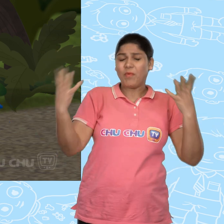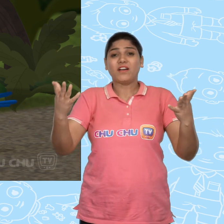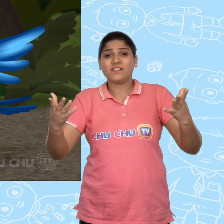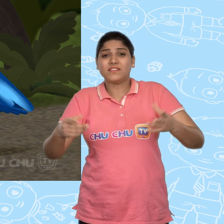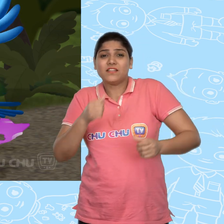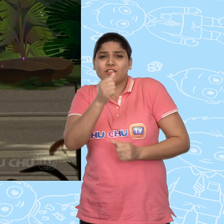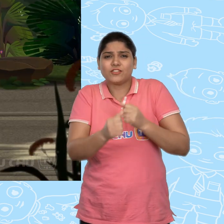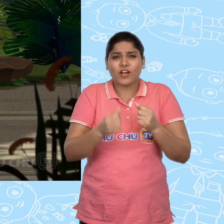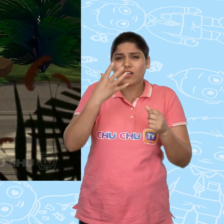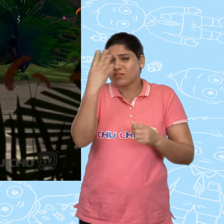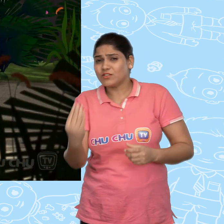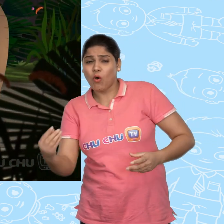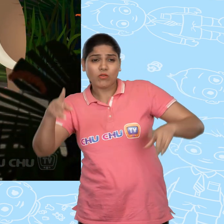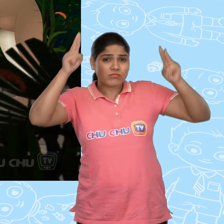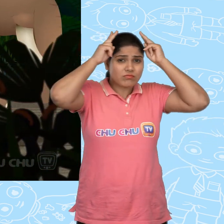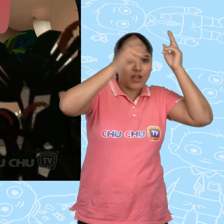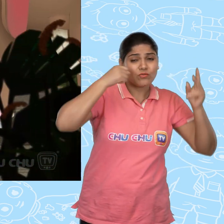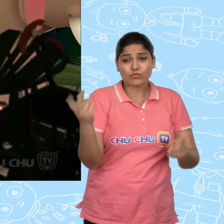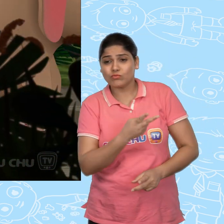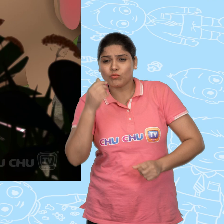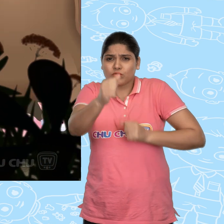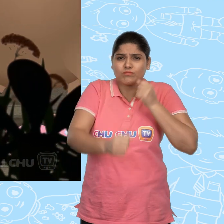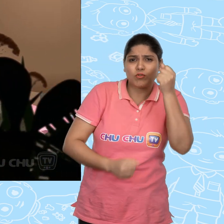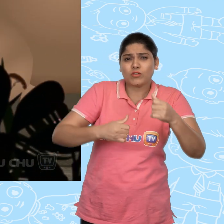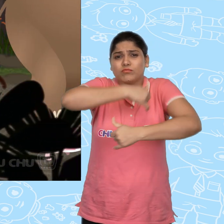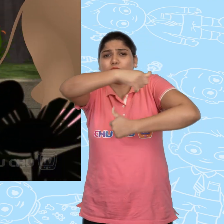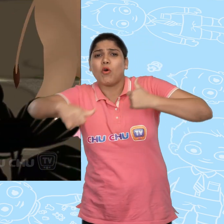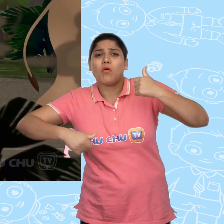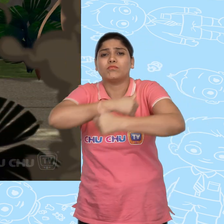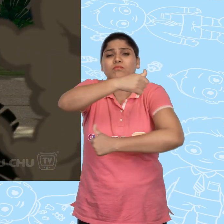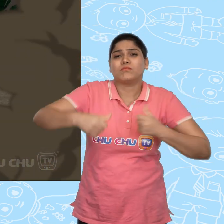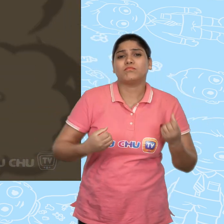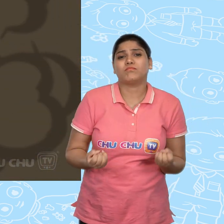और एक धमाके के साथ हाथी और खरगोश के बीच की दौड़ शुरू हो गई।